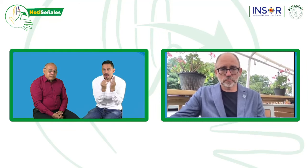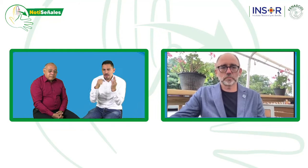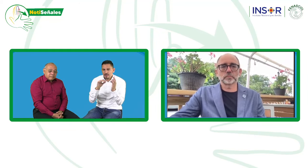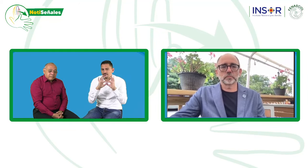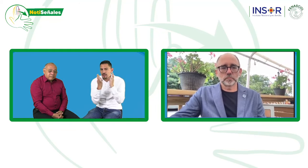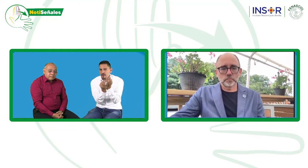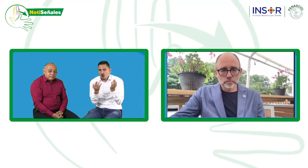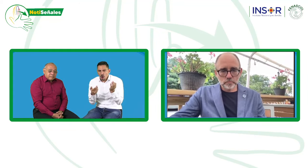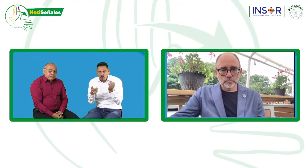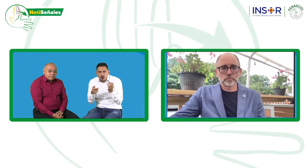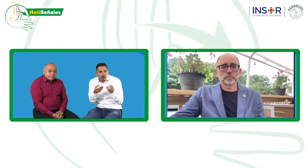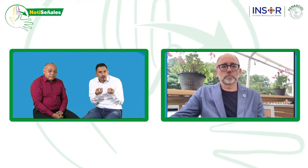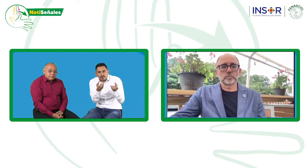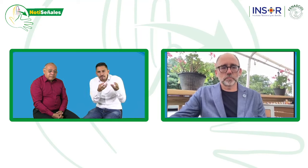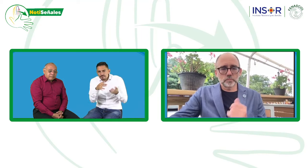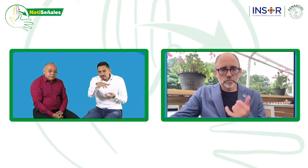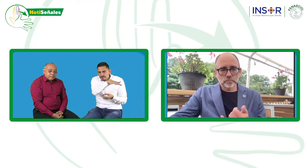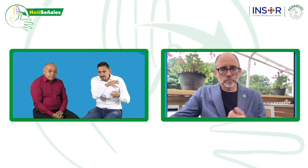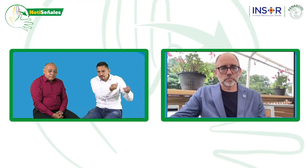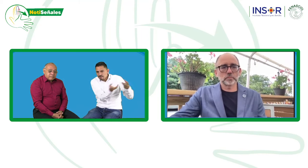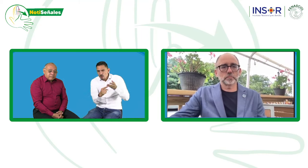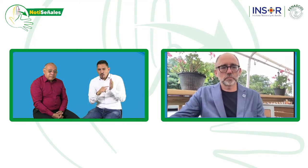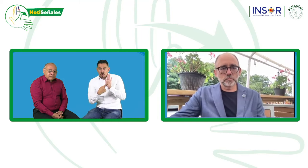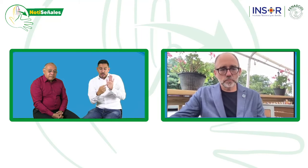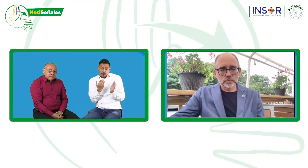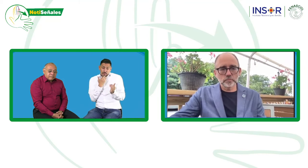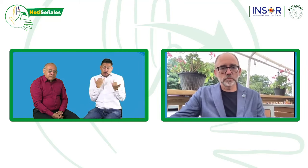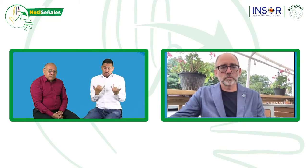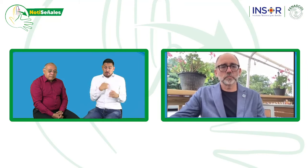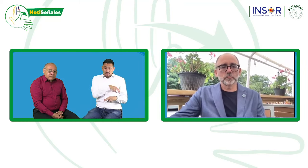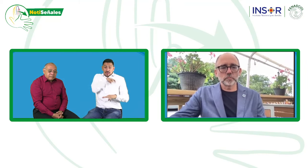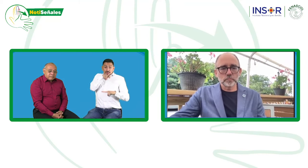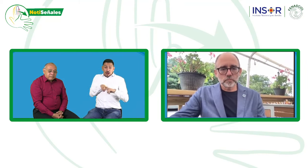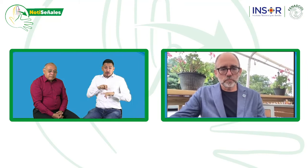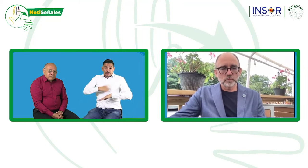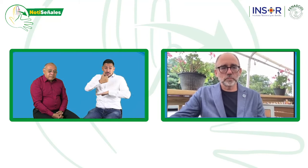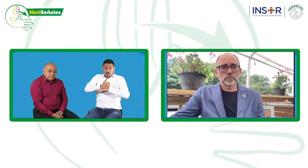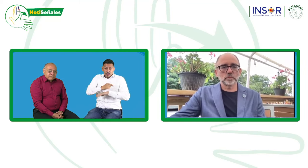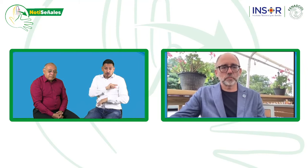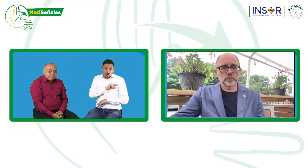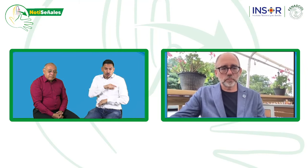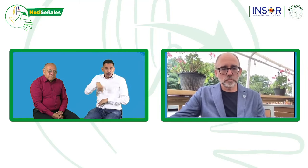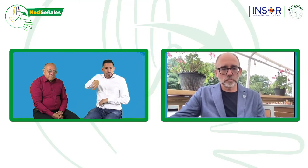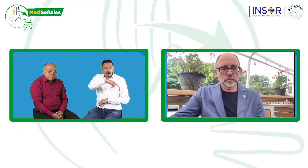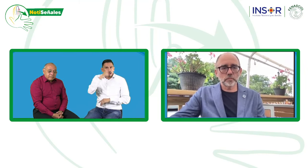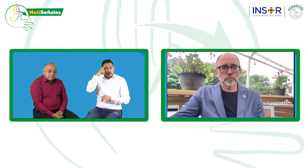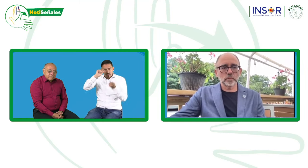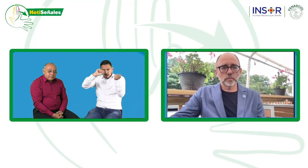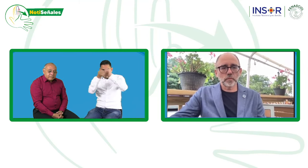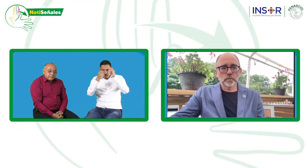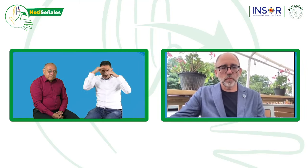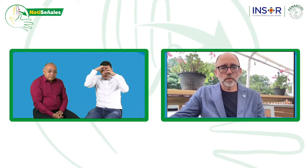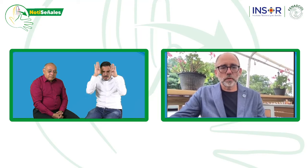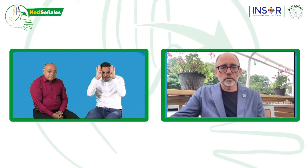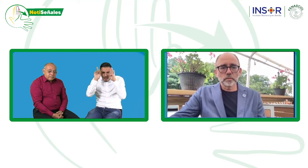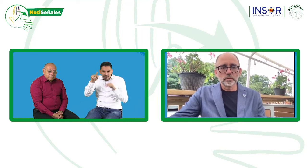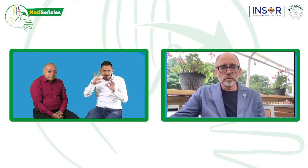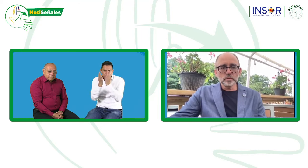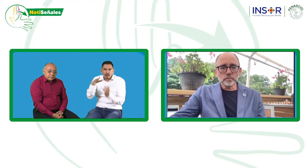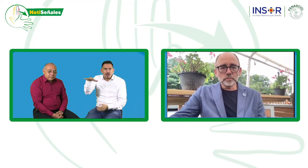tal bilingüe de las personas sordas. También esto va ligado a la familia. ¿Cómo podemos aportar a la familia para que